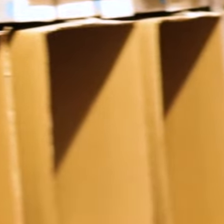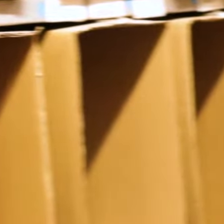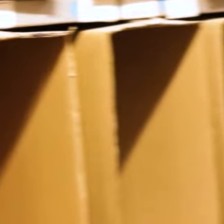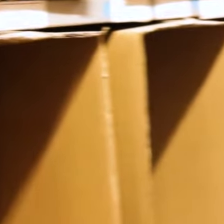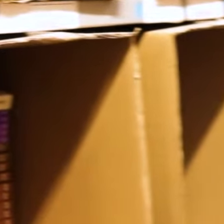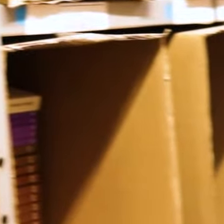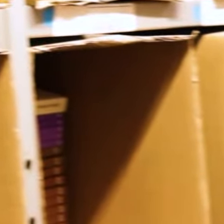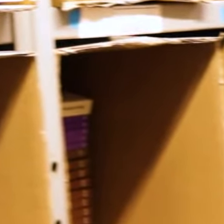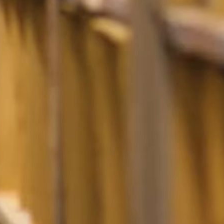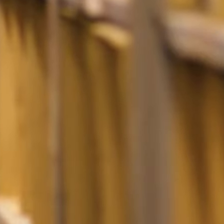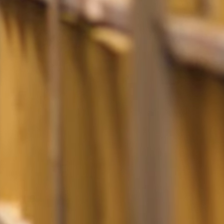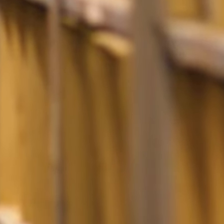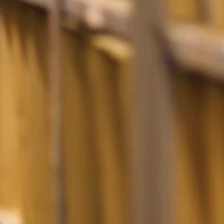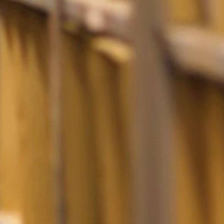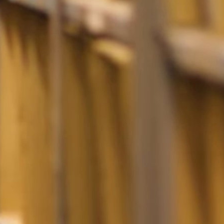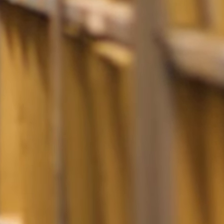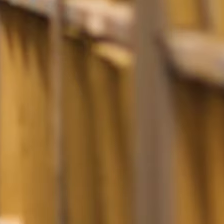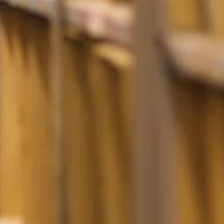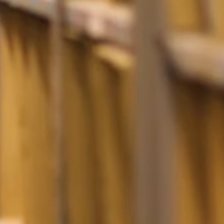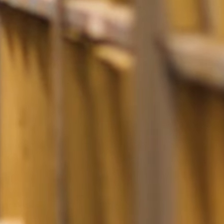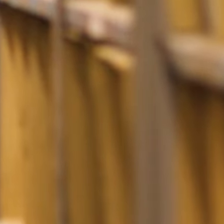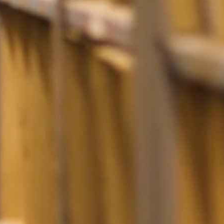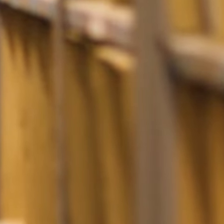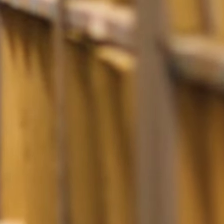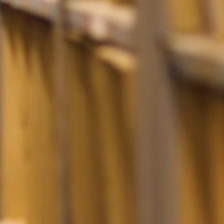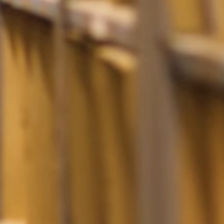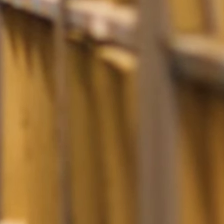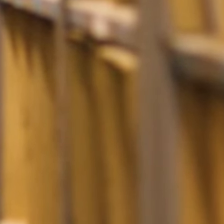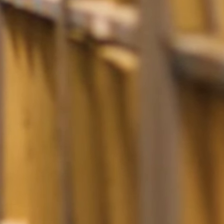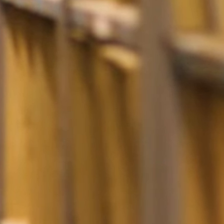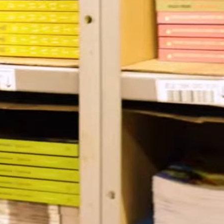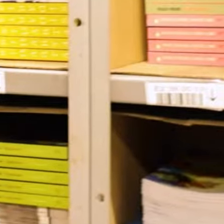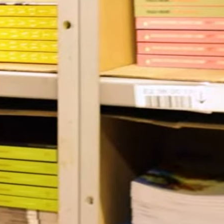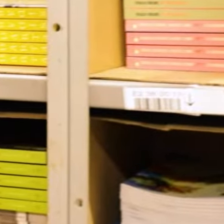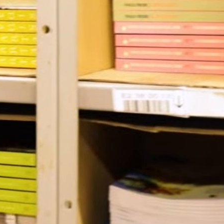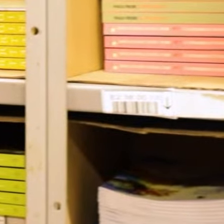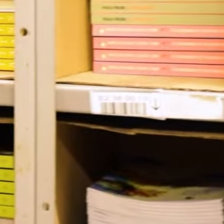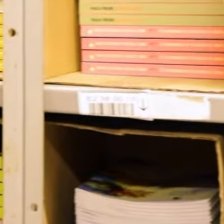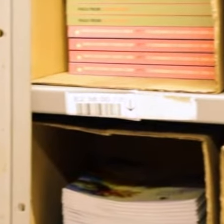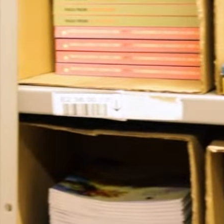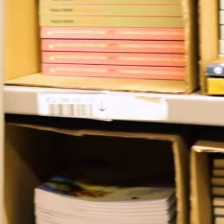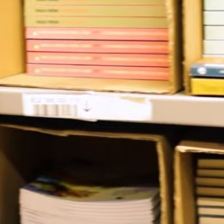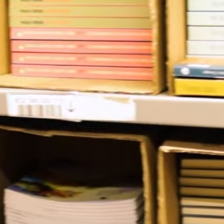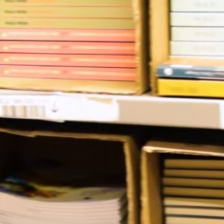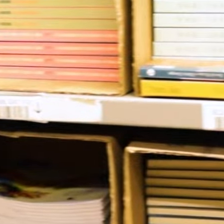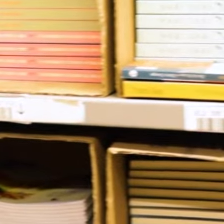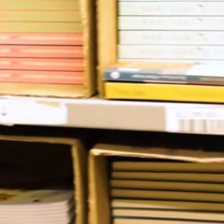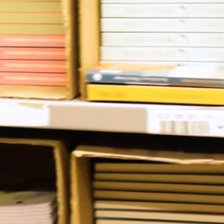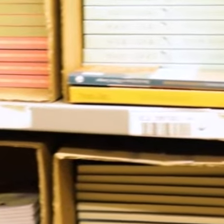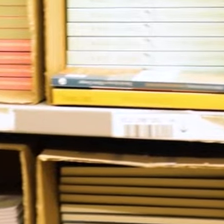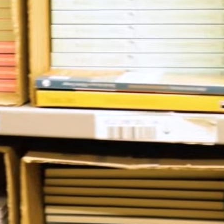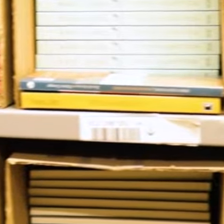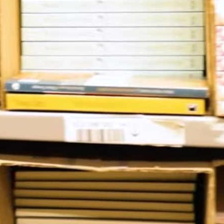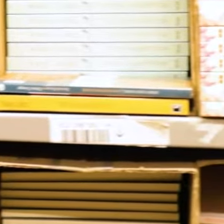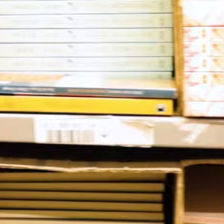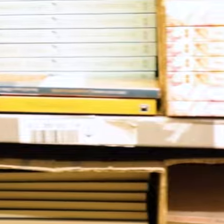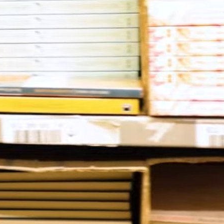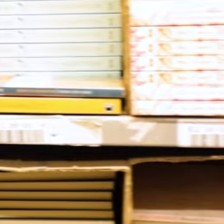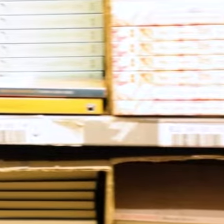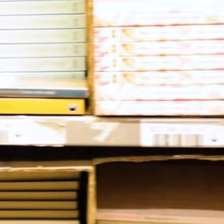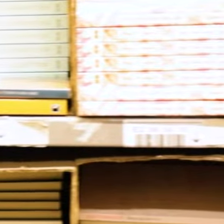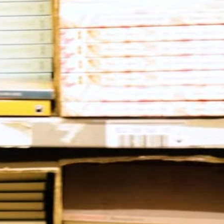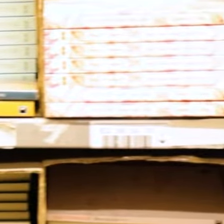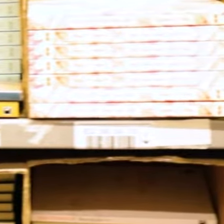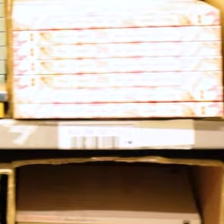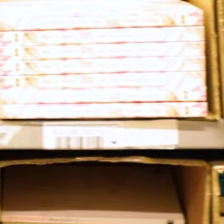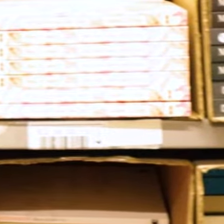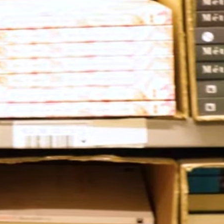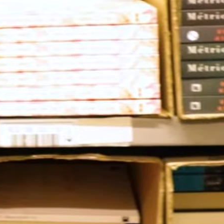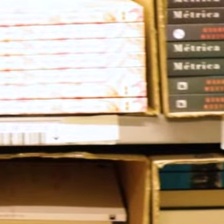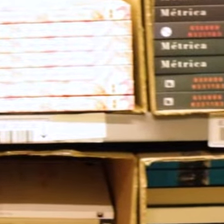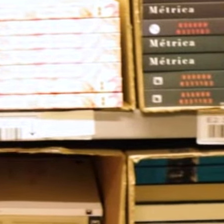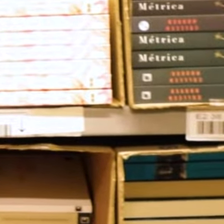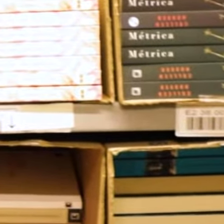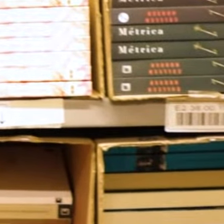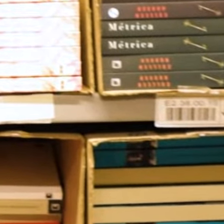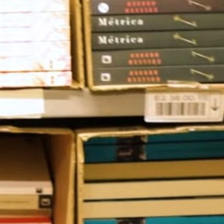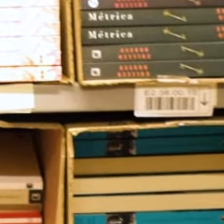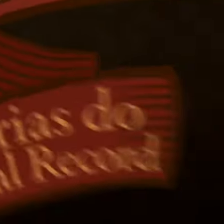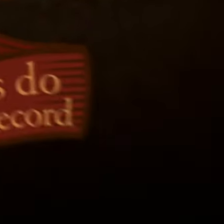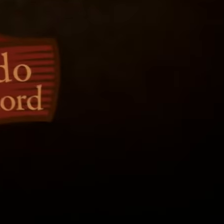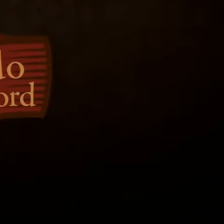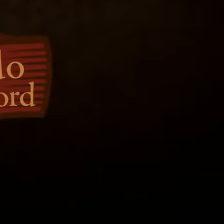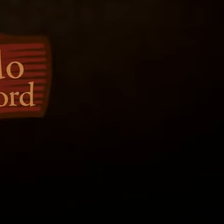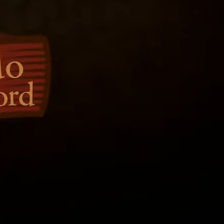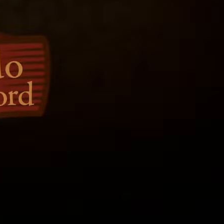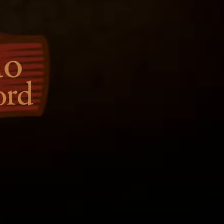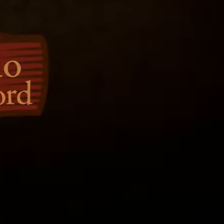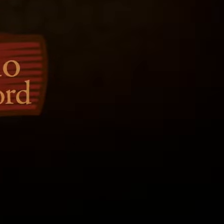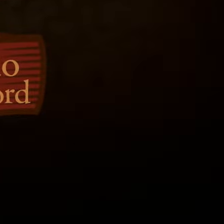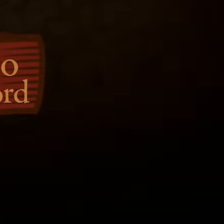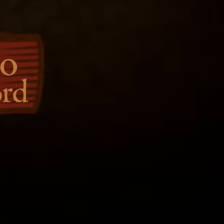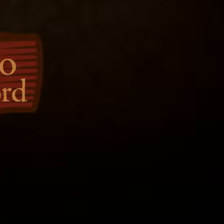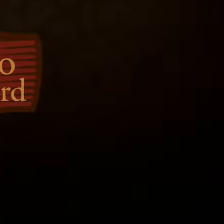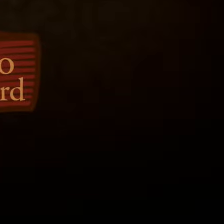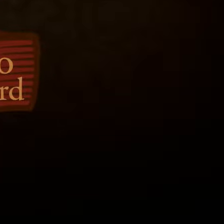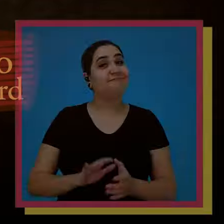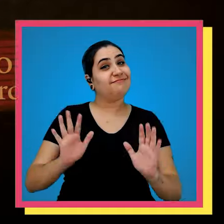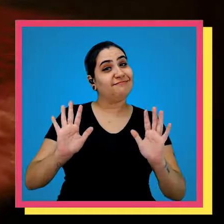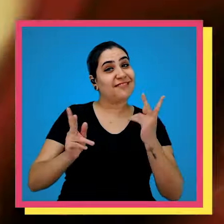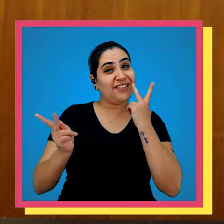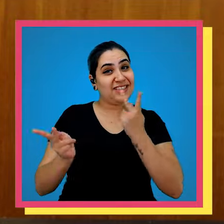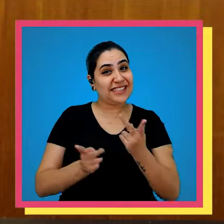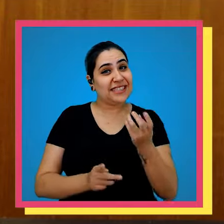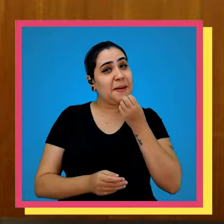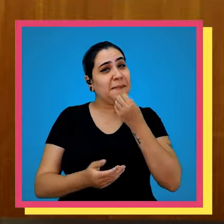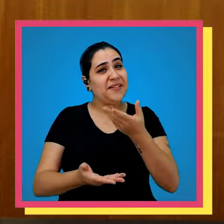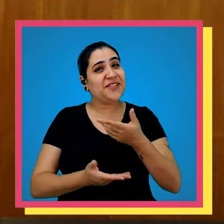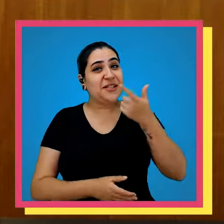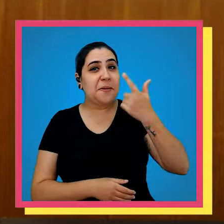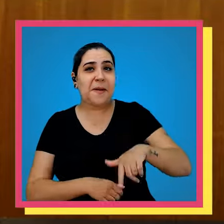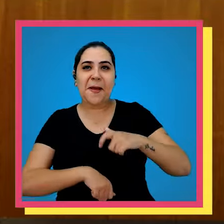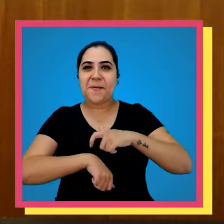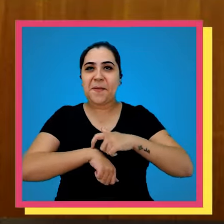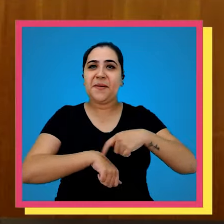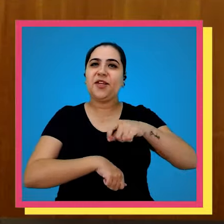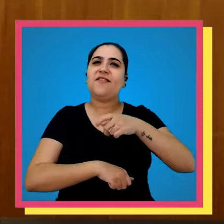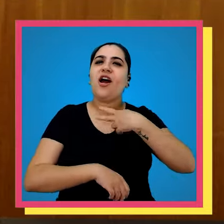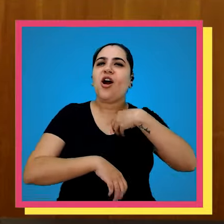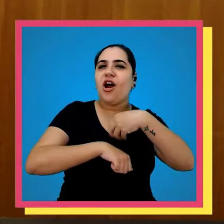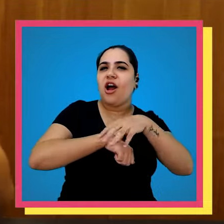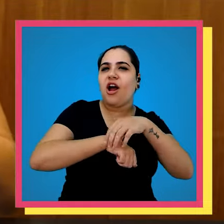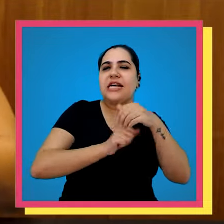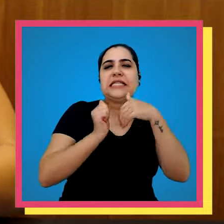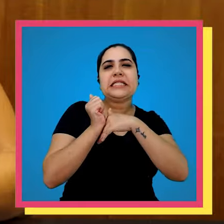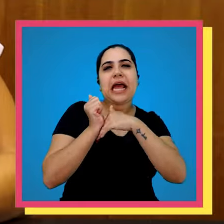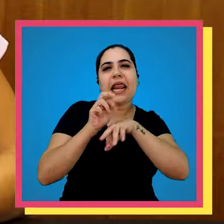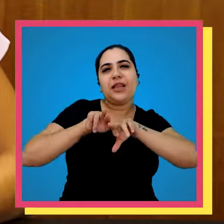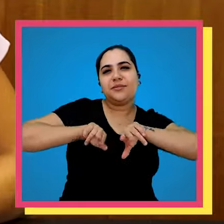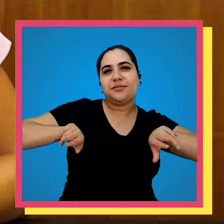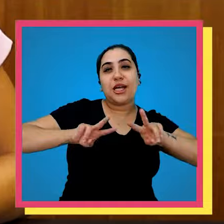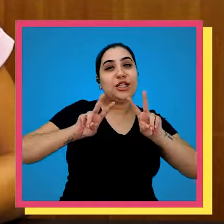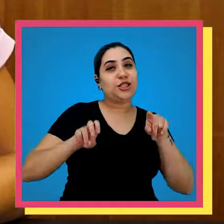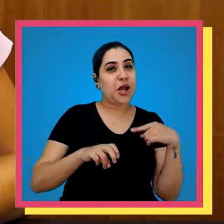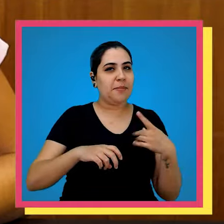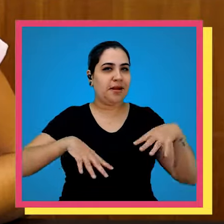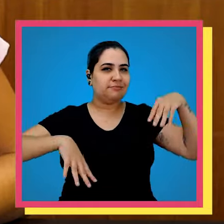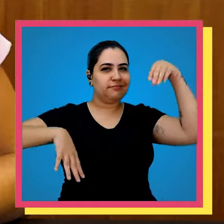olá visitante bem-vindos a mais um momento em que vamos contar vários Segredos sobre a nossa